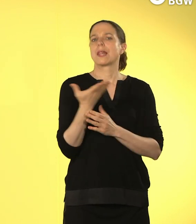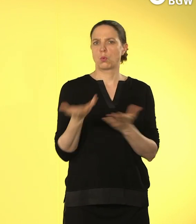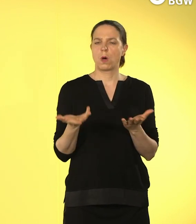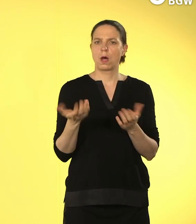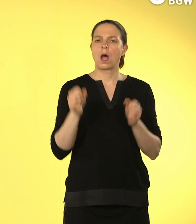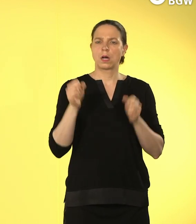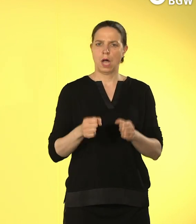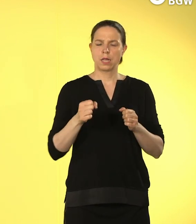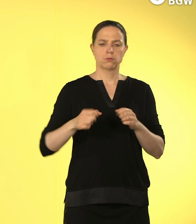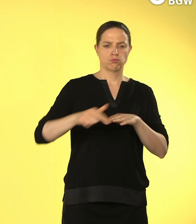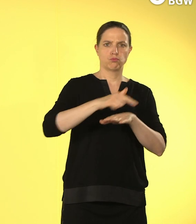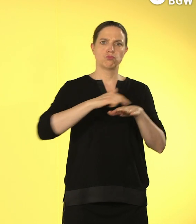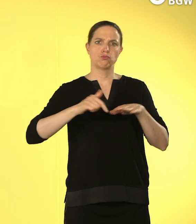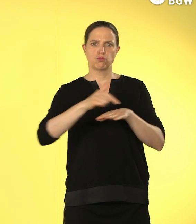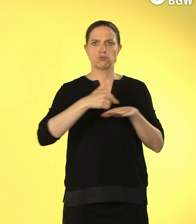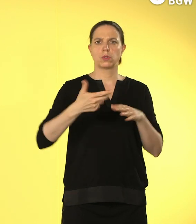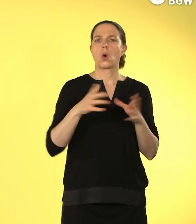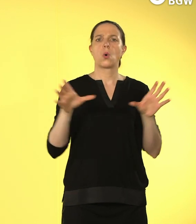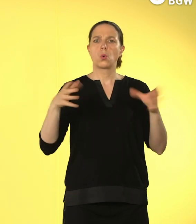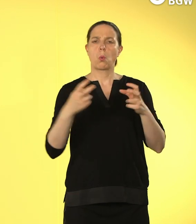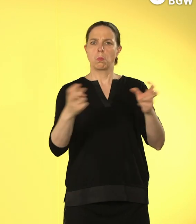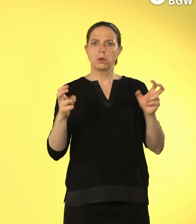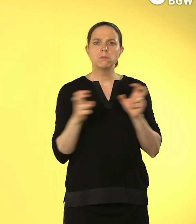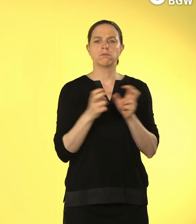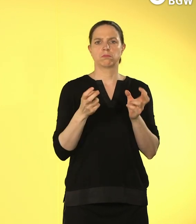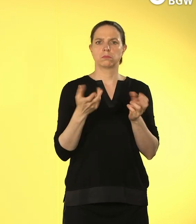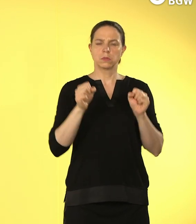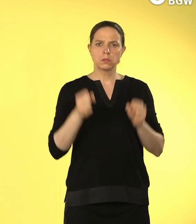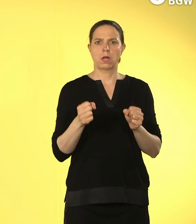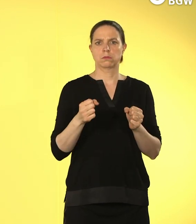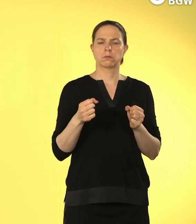Das kann man gut in einer Gruppe um einen Tisch durchführen.